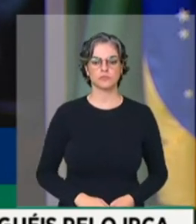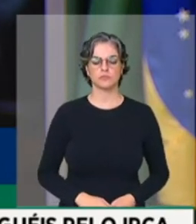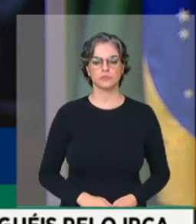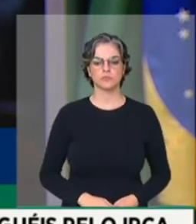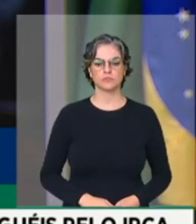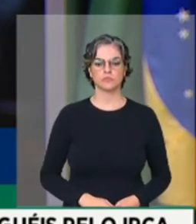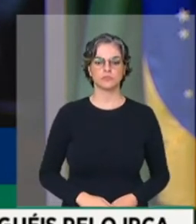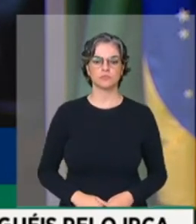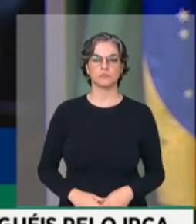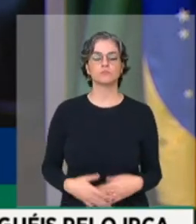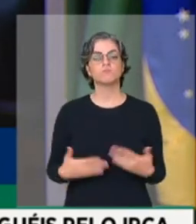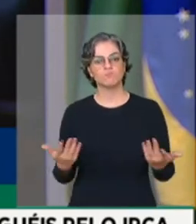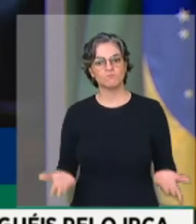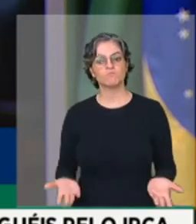DE TODA A NOSSA BANCADA. INDEPENDENTE DO PARTIDO POLÍ